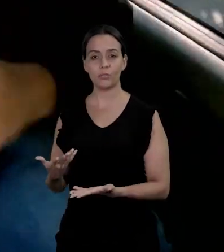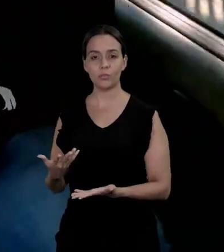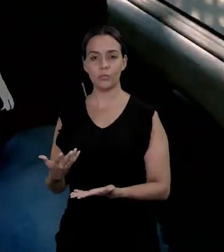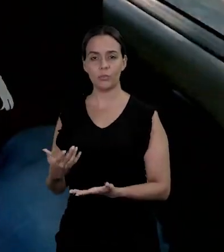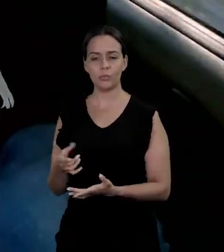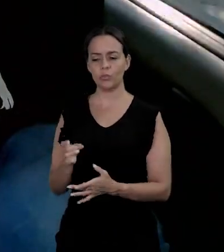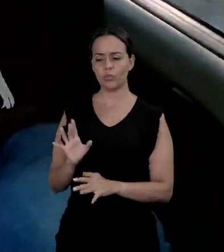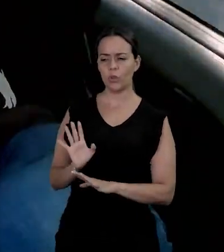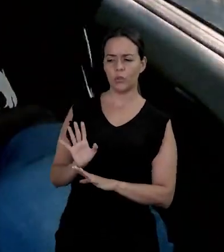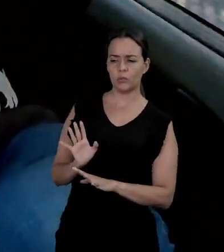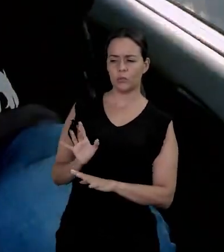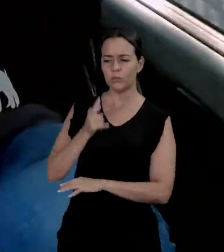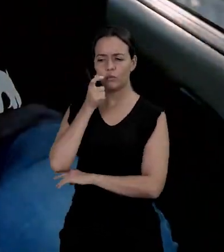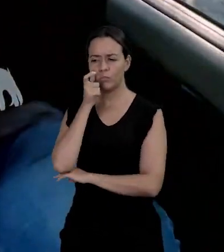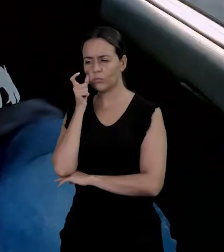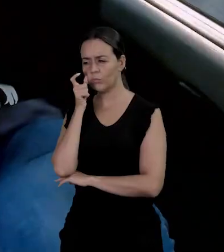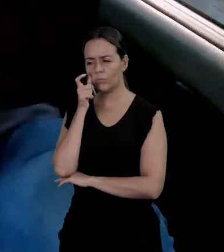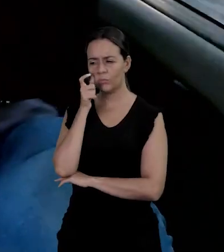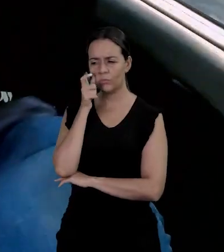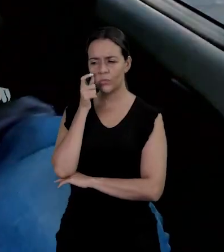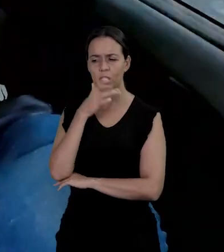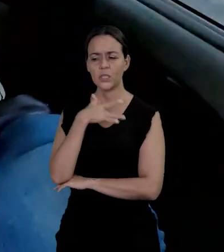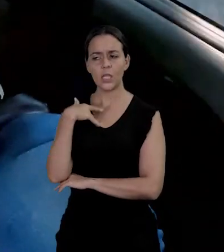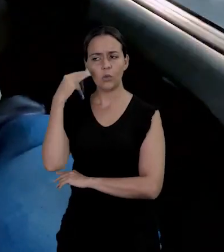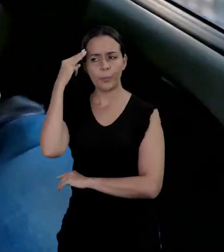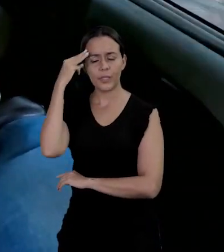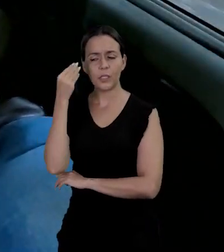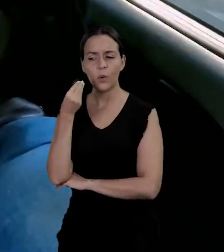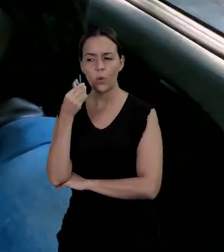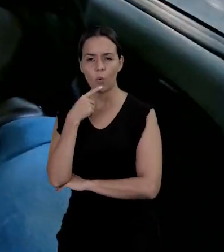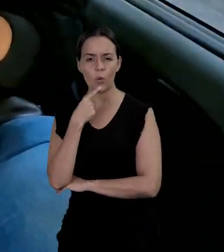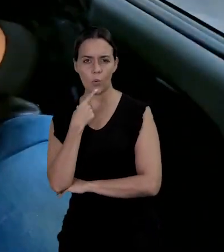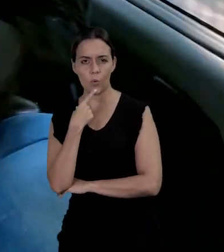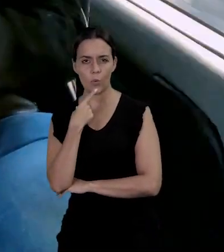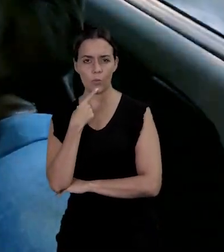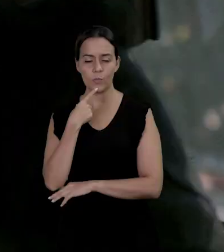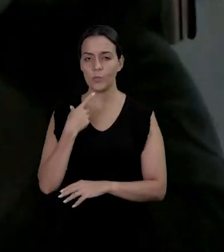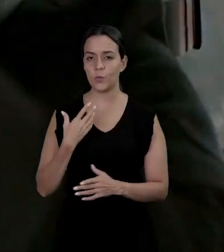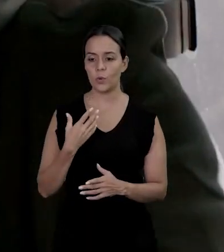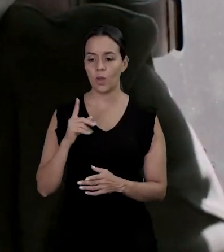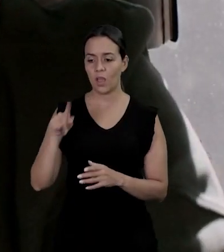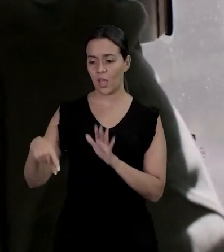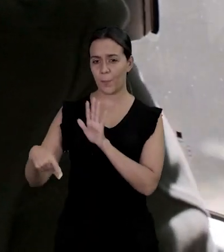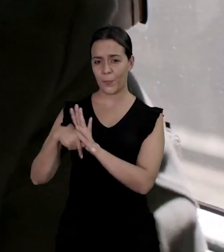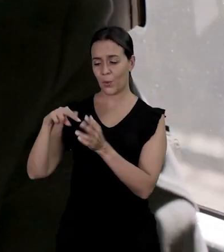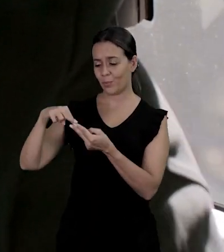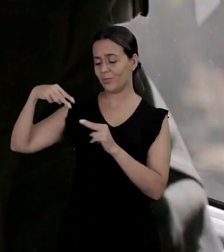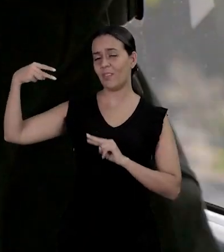só observam, reduzem a saúde mental a um traço biológico